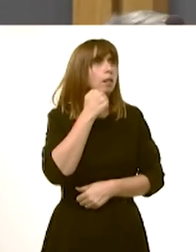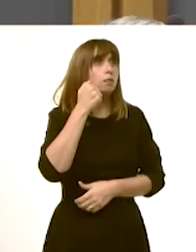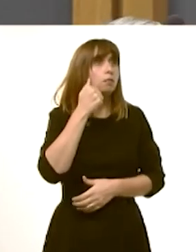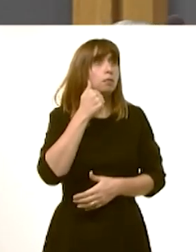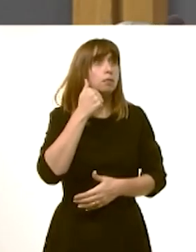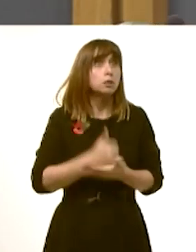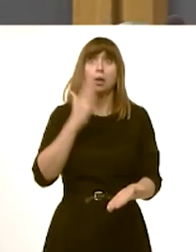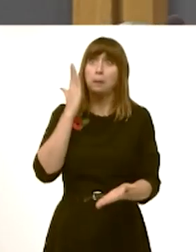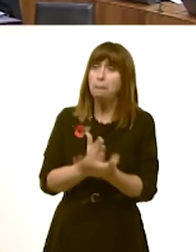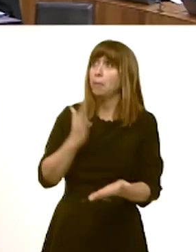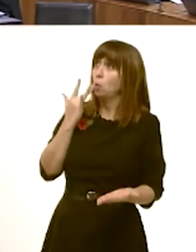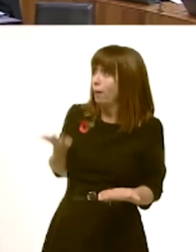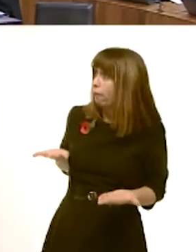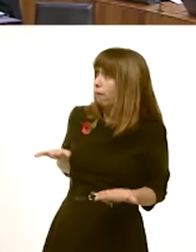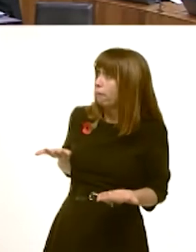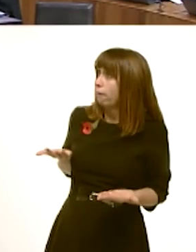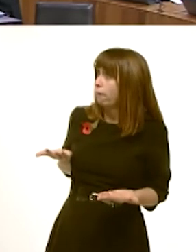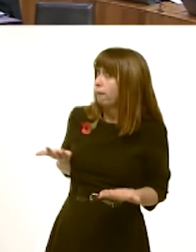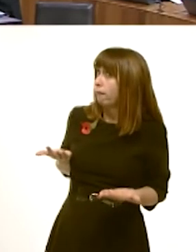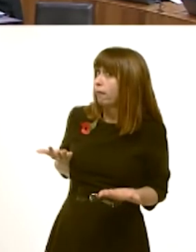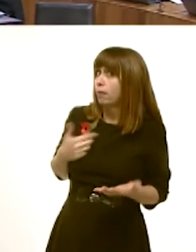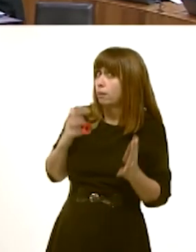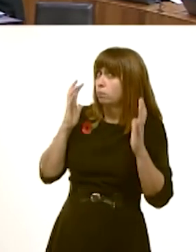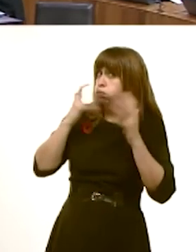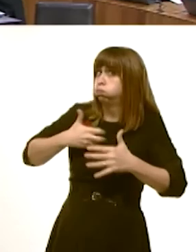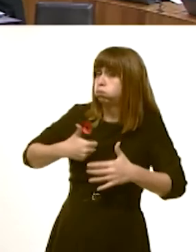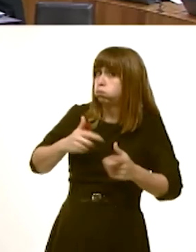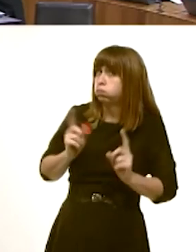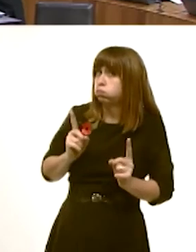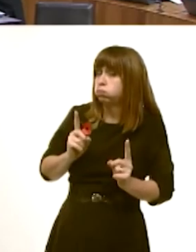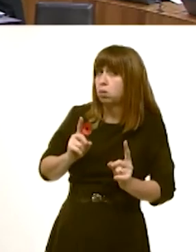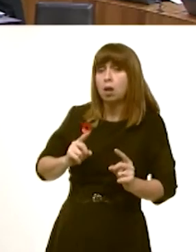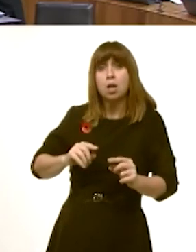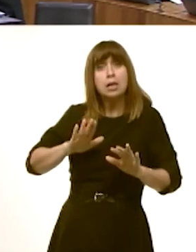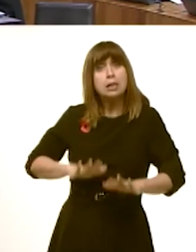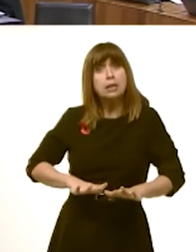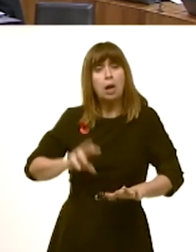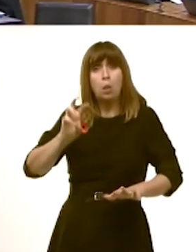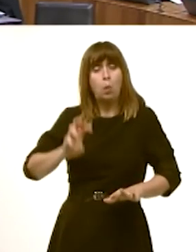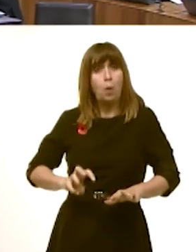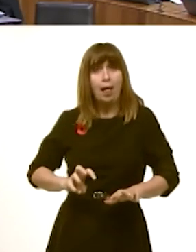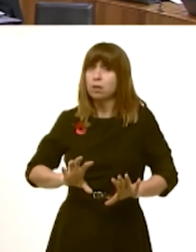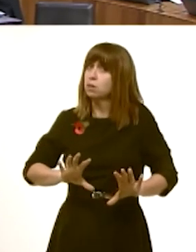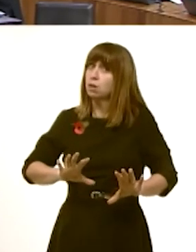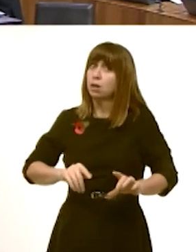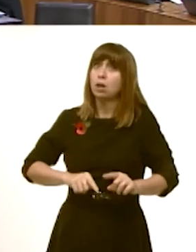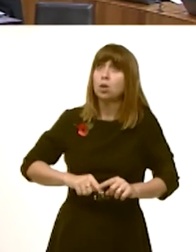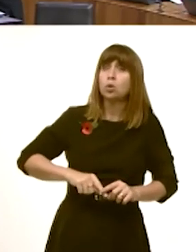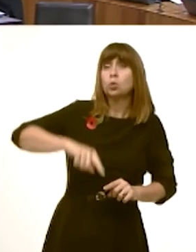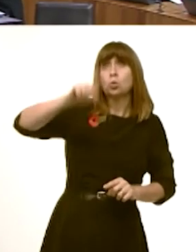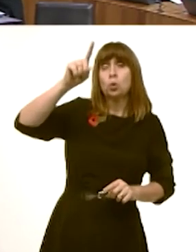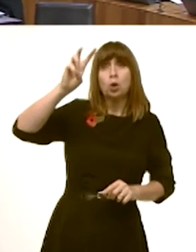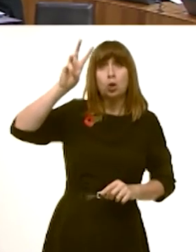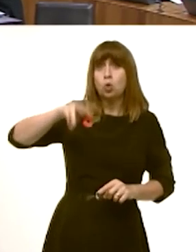Carwyn Jones: Rwyín pryderu, wrth gwrs, os na welwn ni drydaneiddioír rheilffordd iír gogledd, bydd y trenau rhyng-ddinasol yn gorffen yn Crewe, achos dyna le maeír trydaneiddio